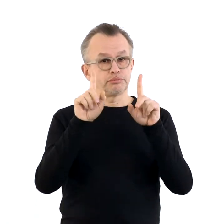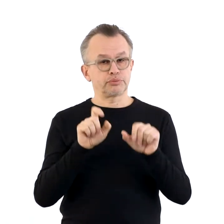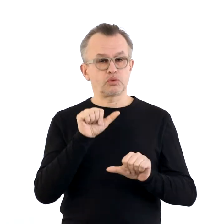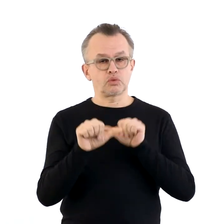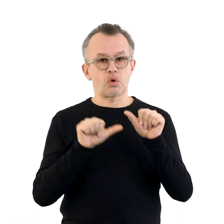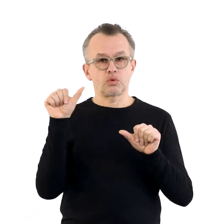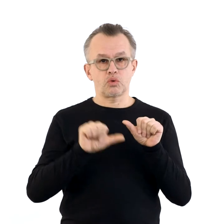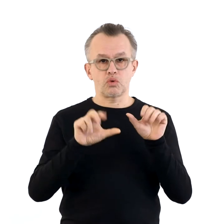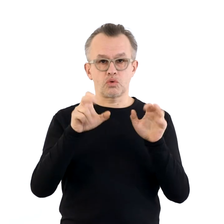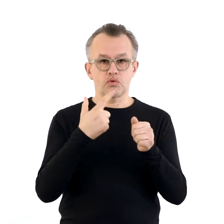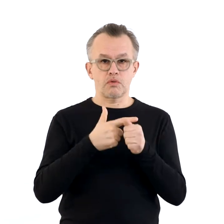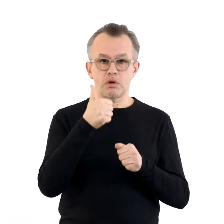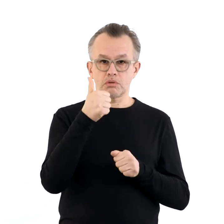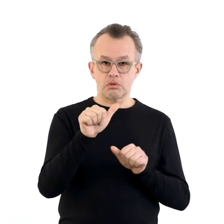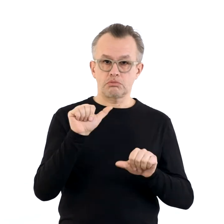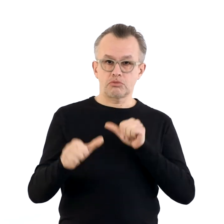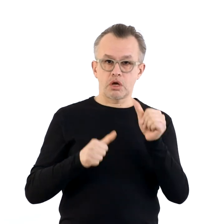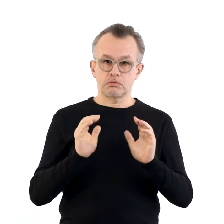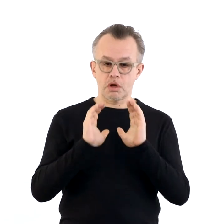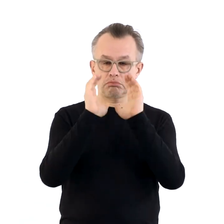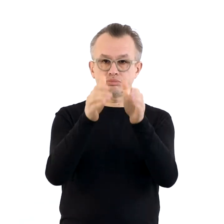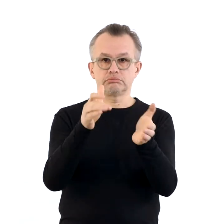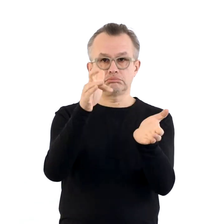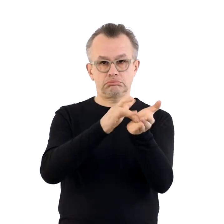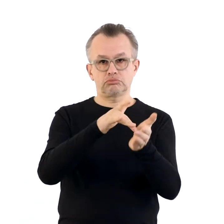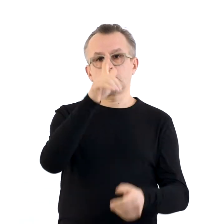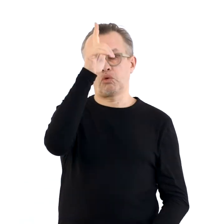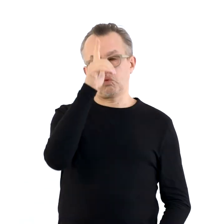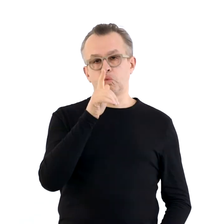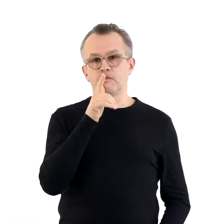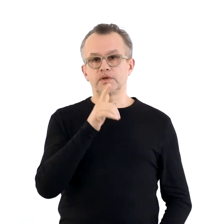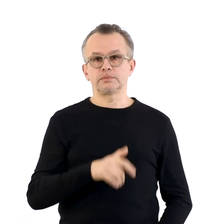Od 1821 posąg znajduje się w Luwrze.